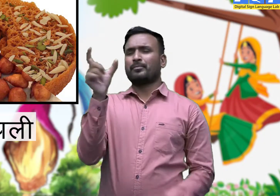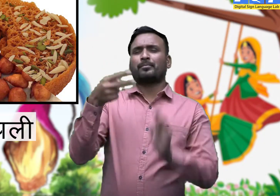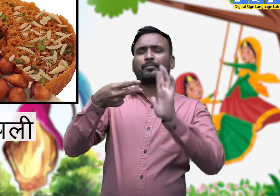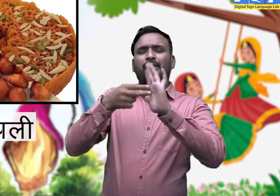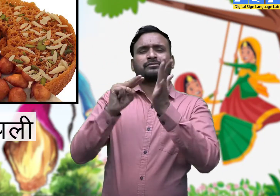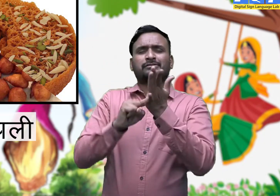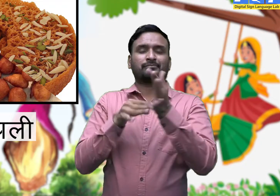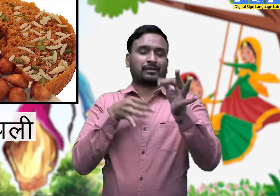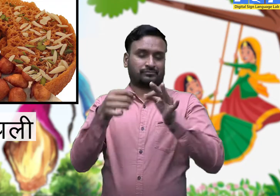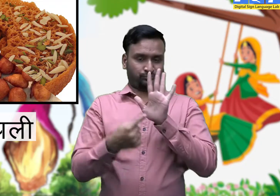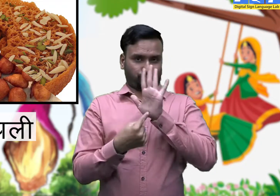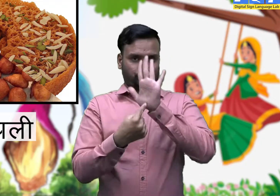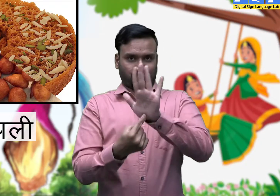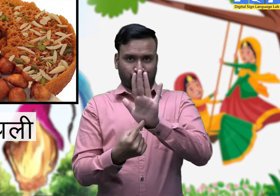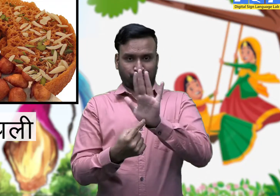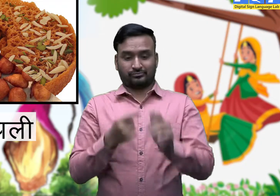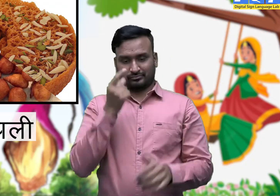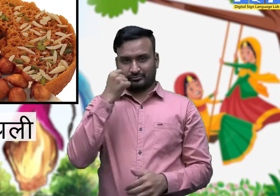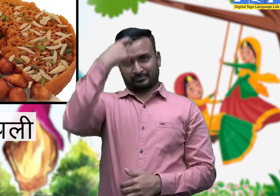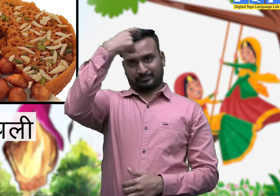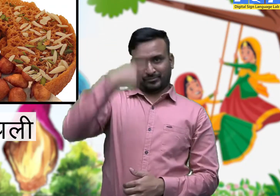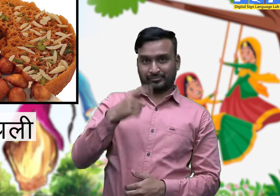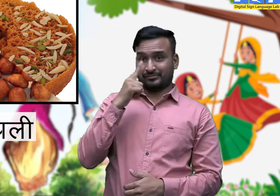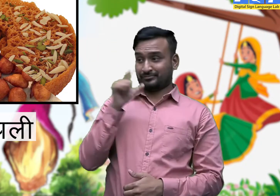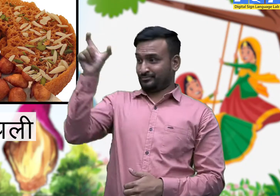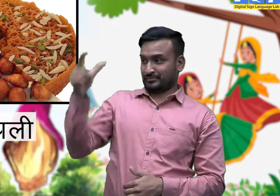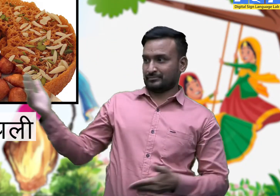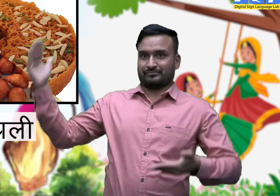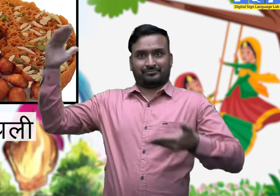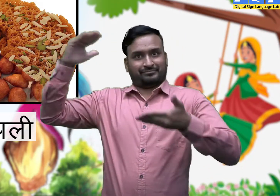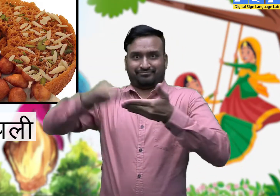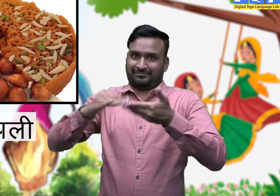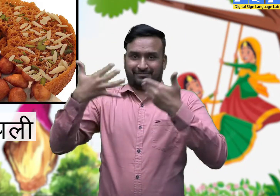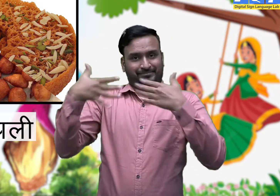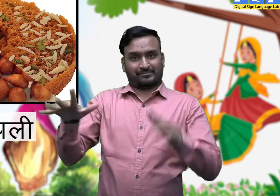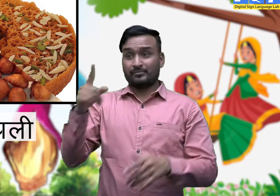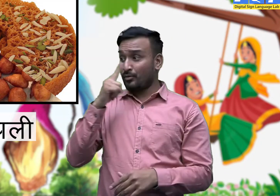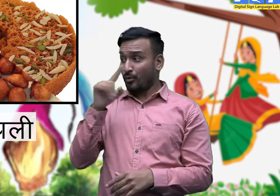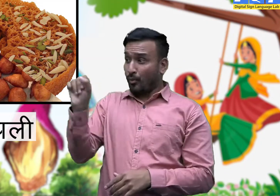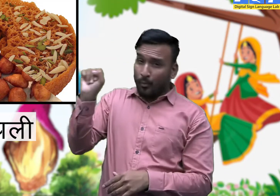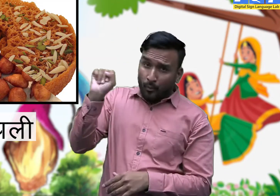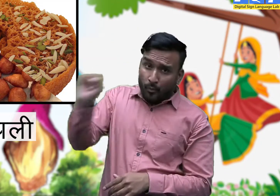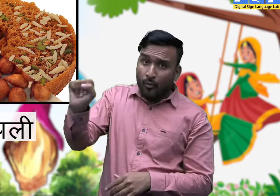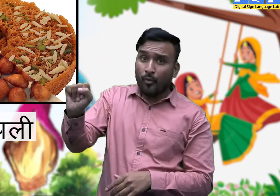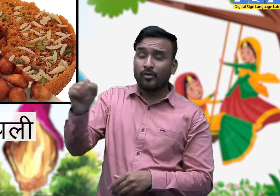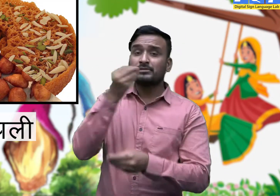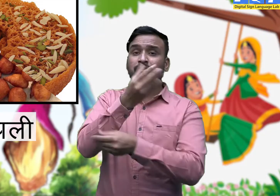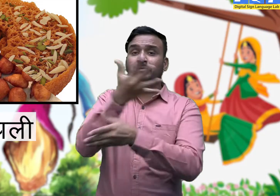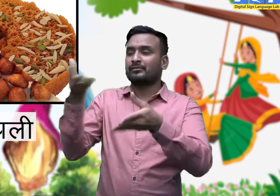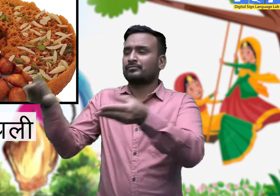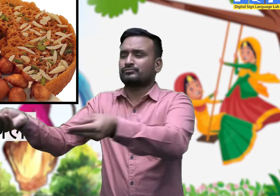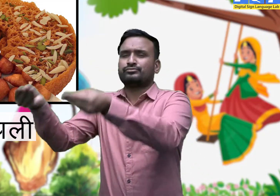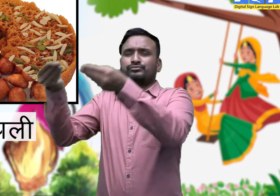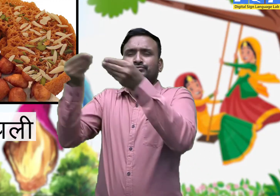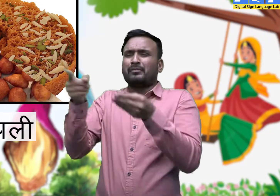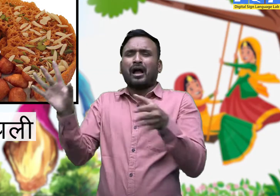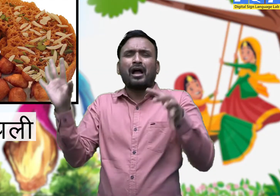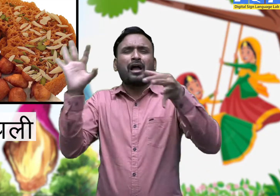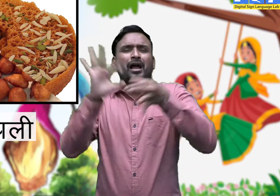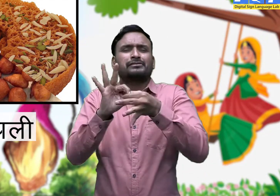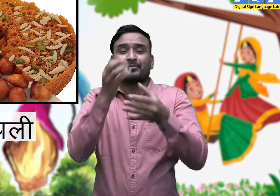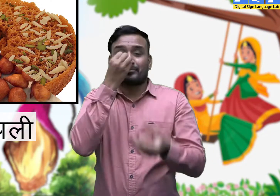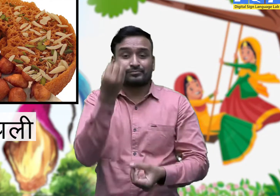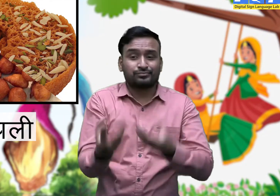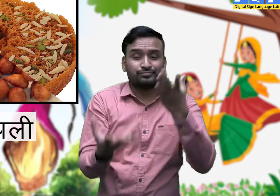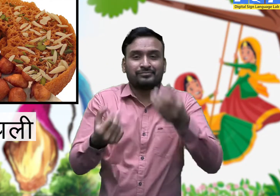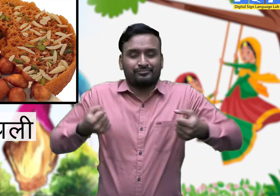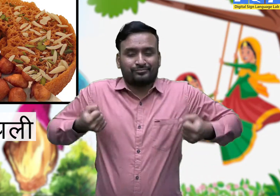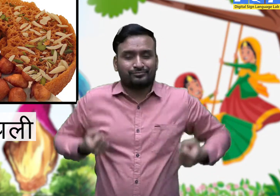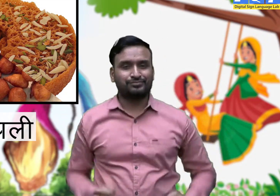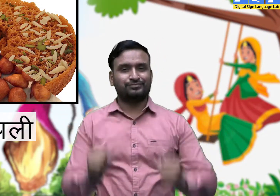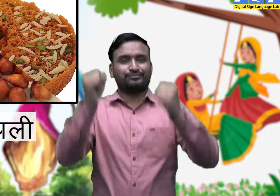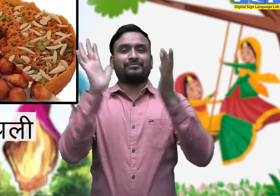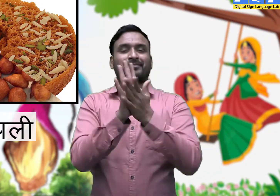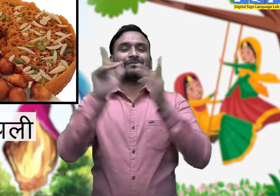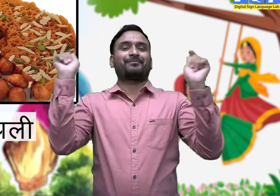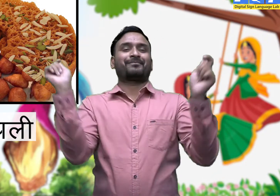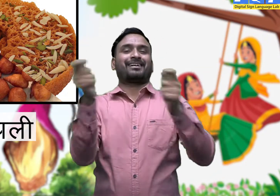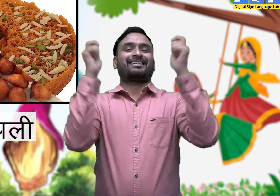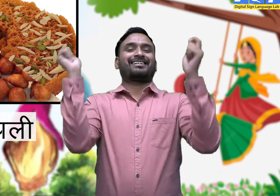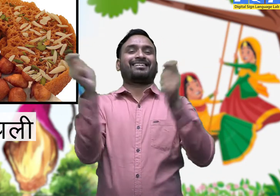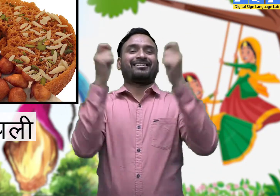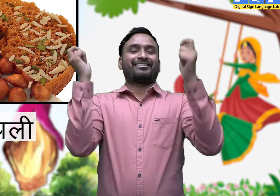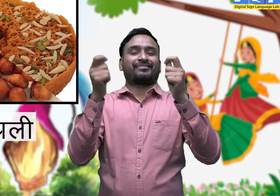2. कोथली अर्थात त्योहार पर लड़की के मायके से भेजी जाने वाली मिठाई/पकवान।